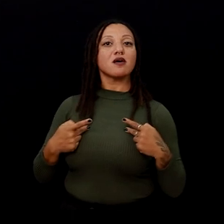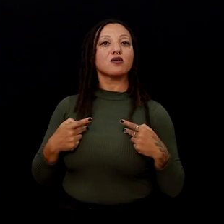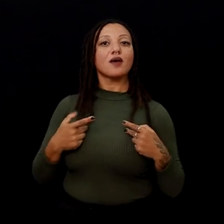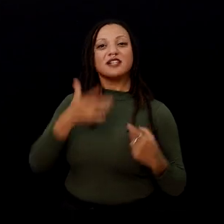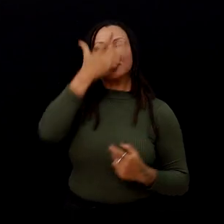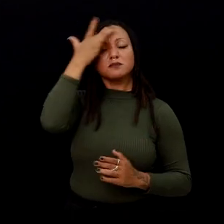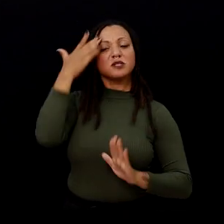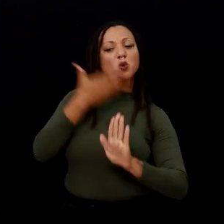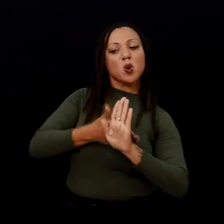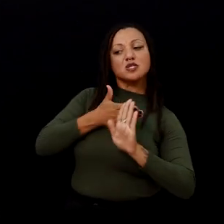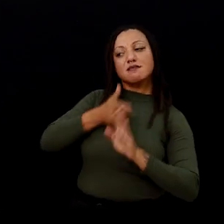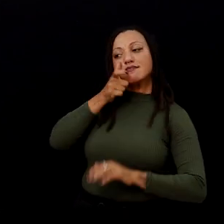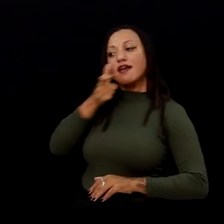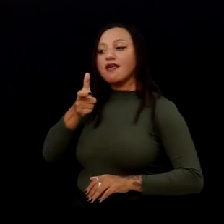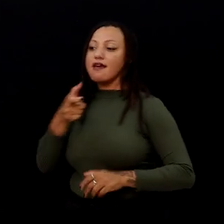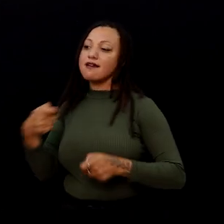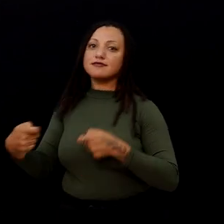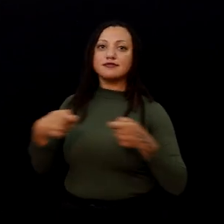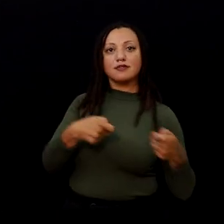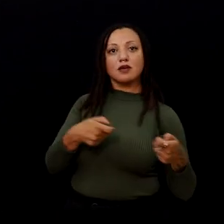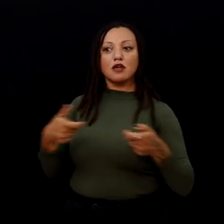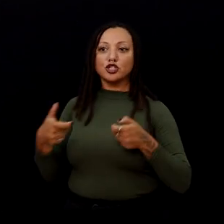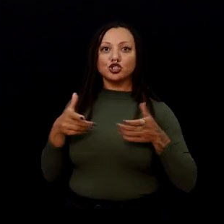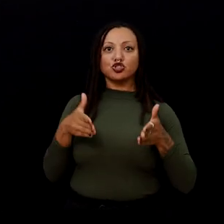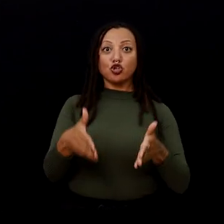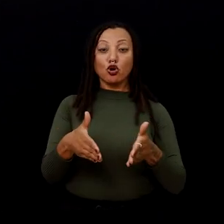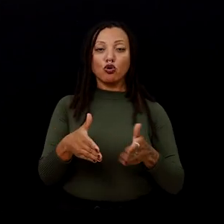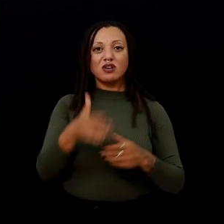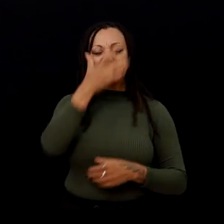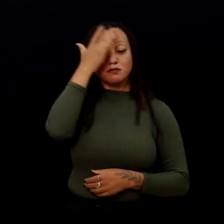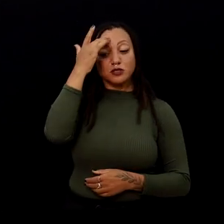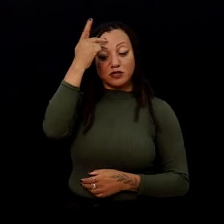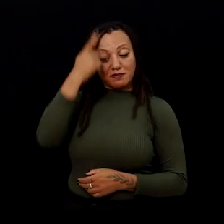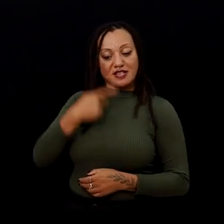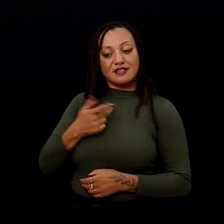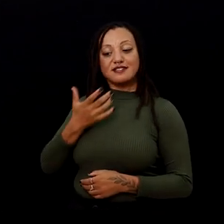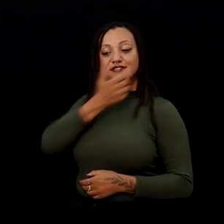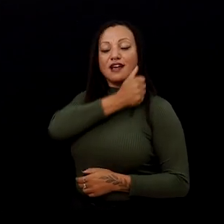os jogos de interesse, que cada um faz o que acha melhor